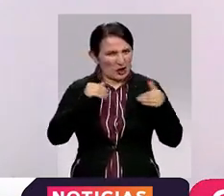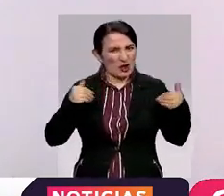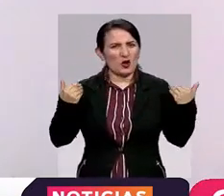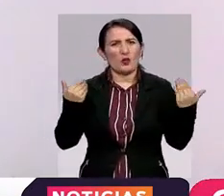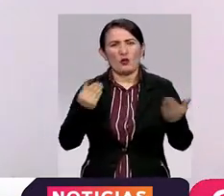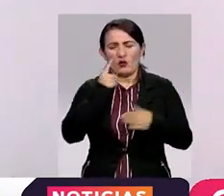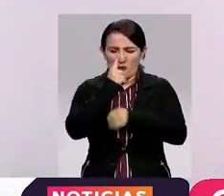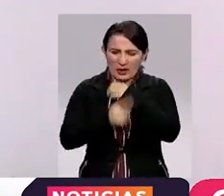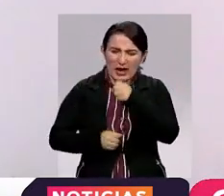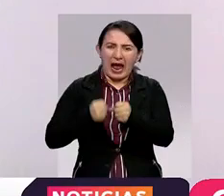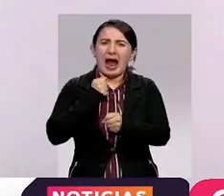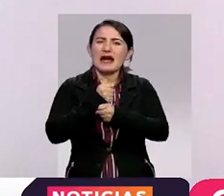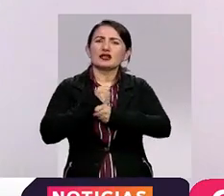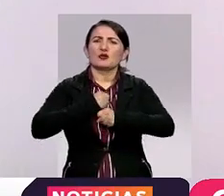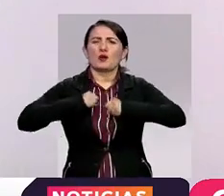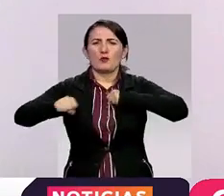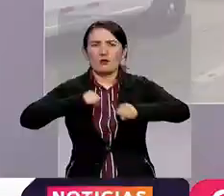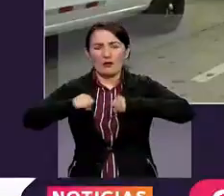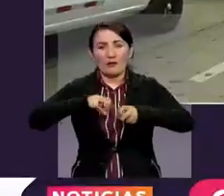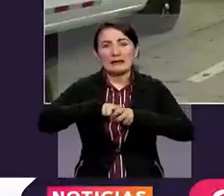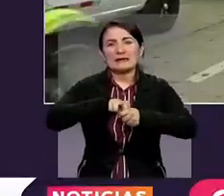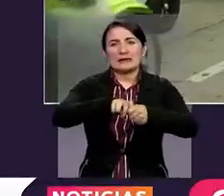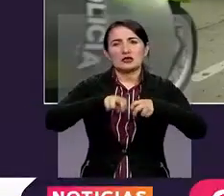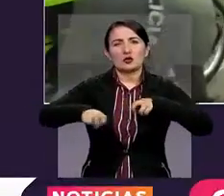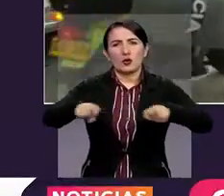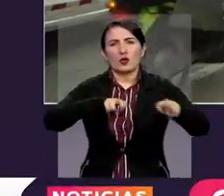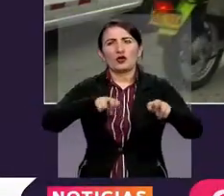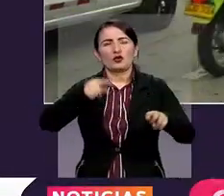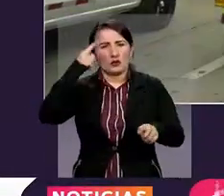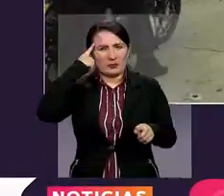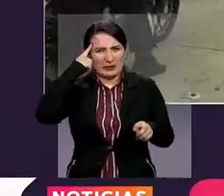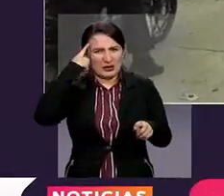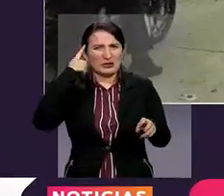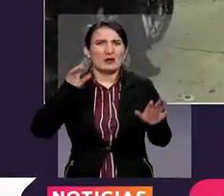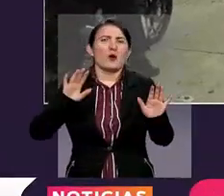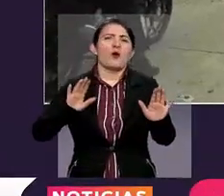ESTA MOVILIZACIóN? NOS HEMOS VENIDO PREGUNTANDO